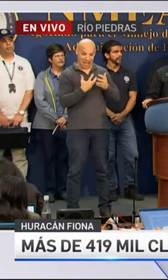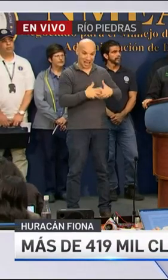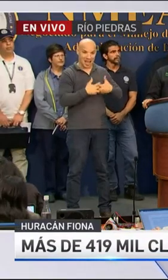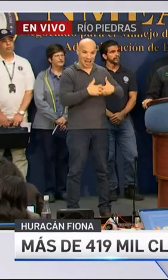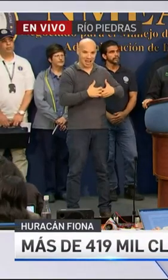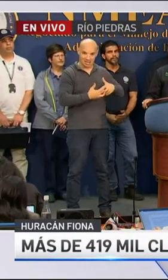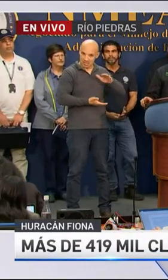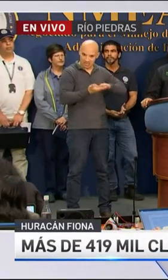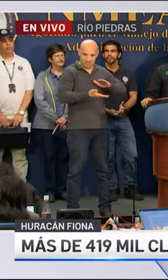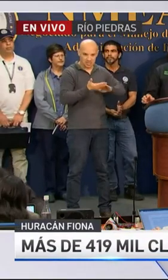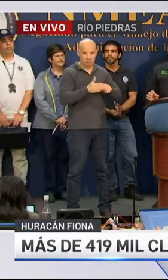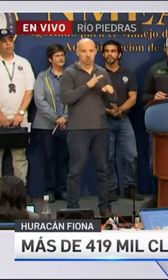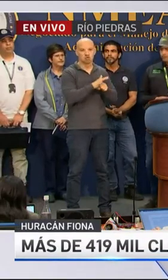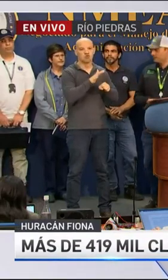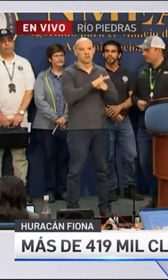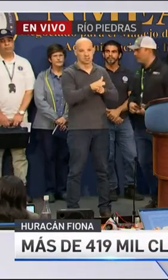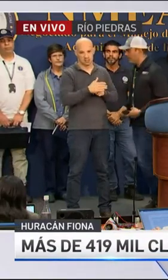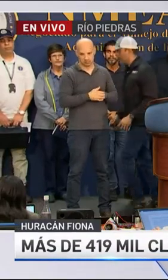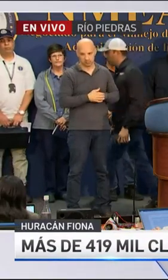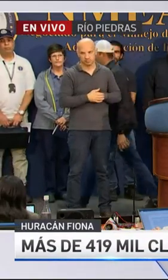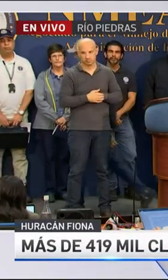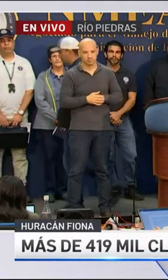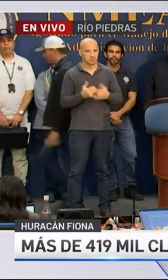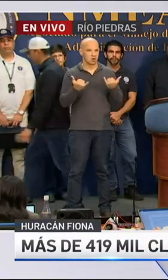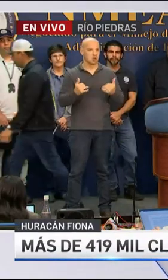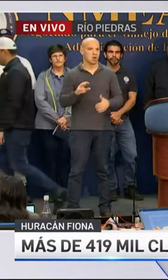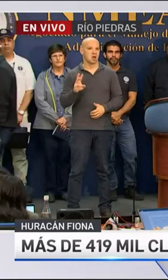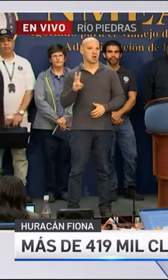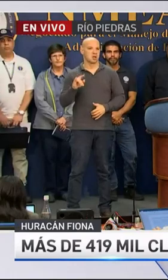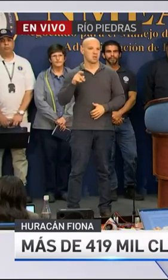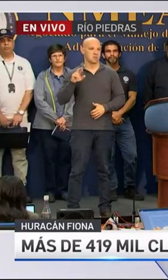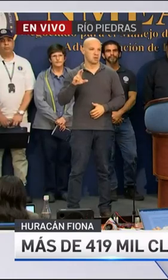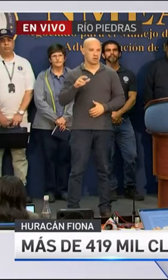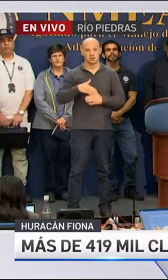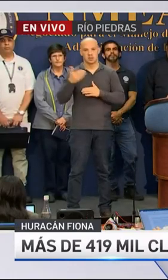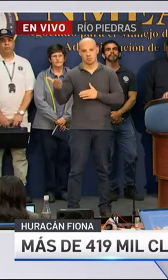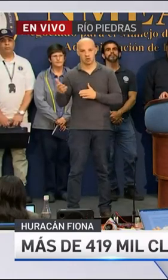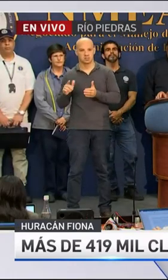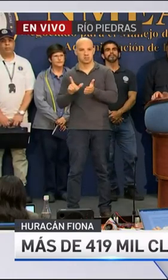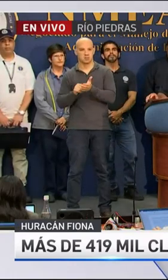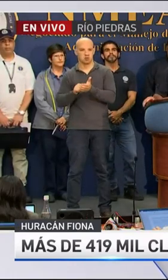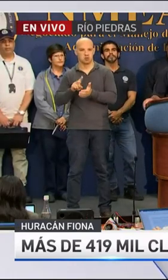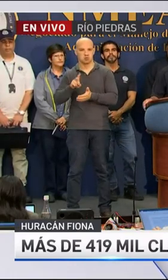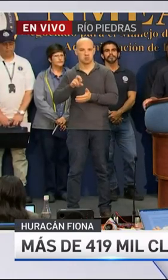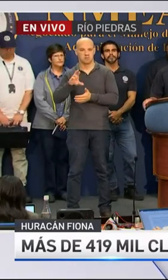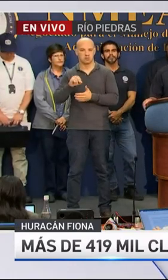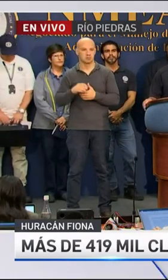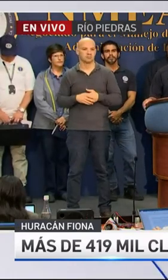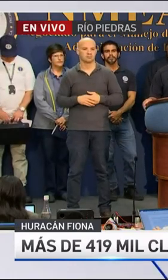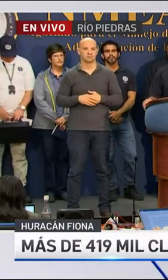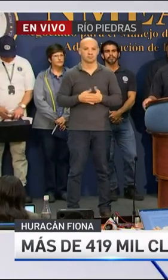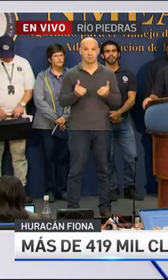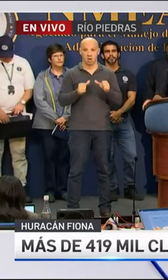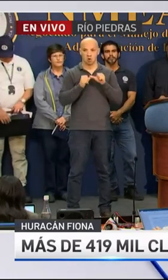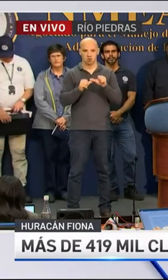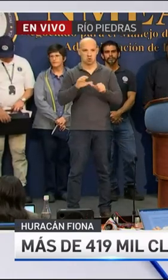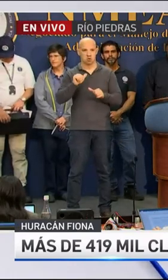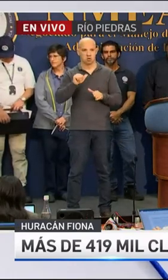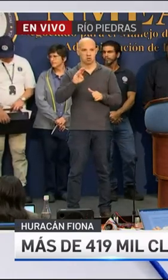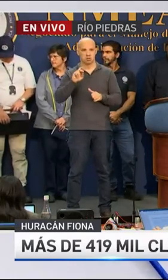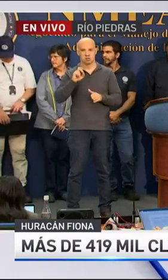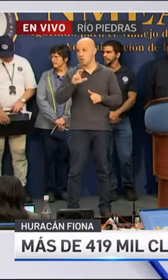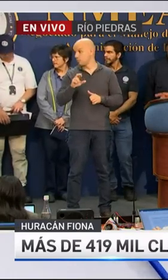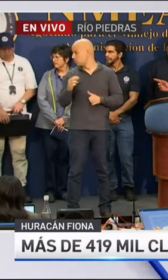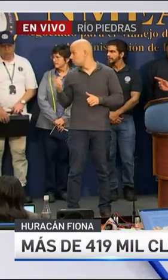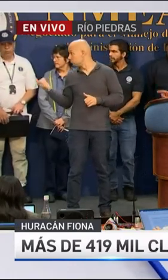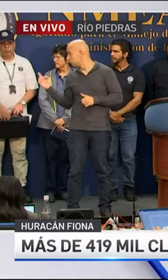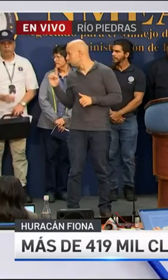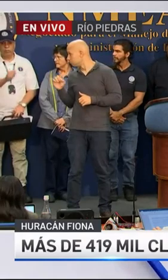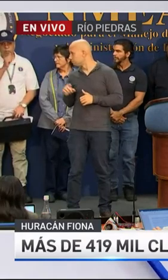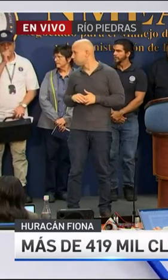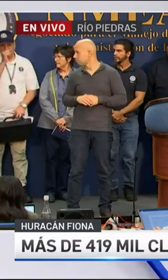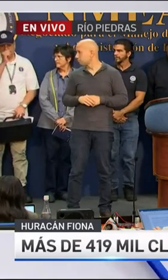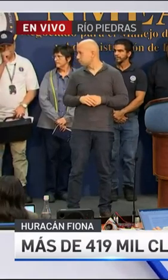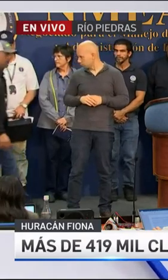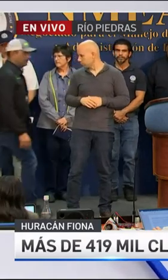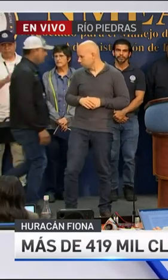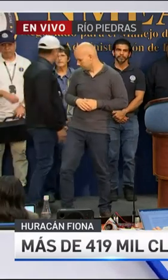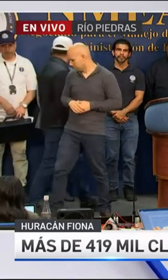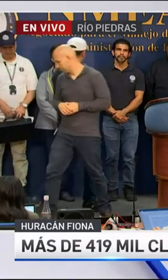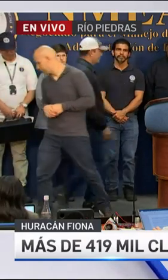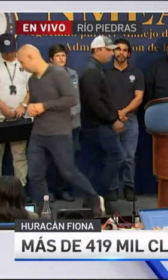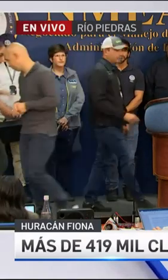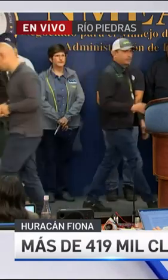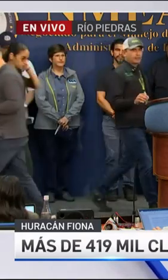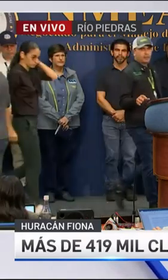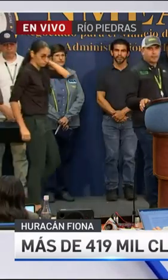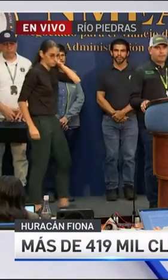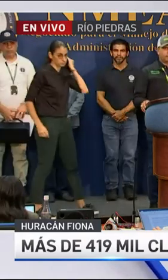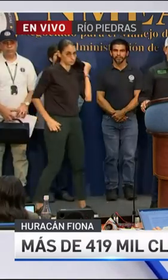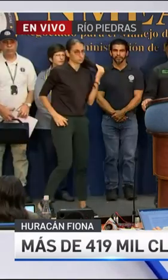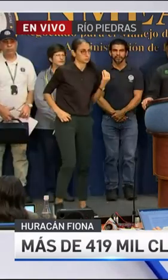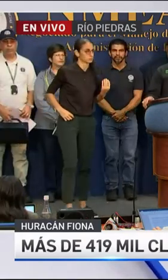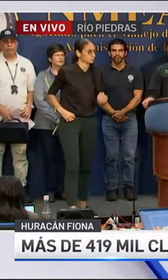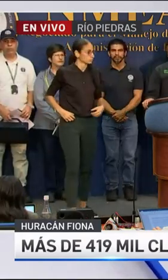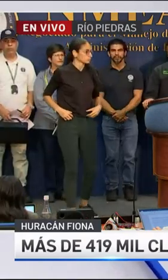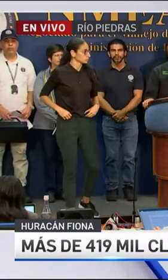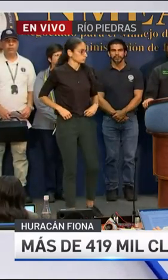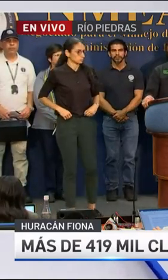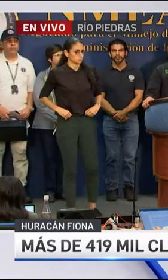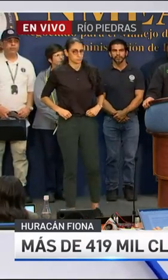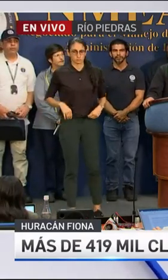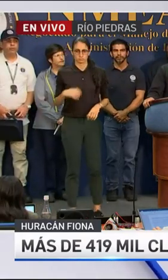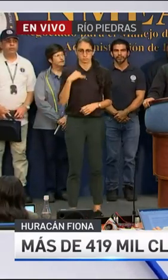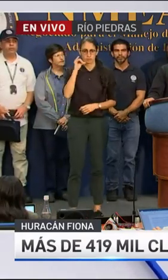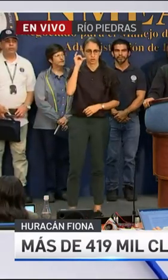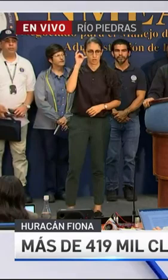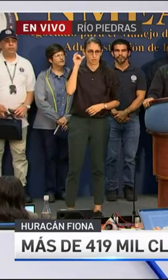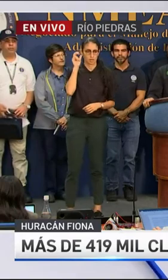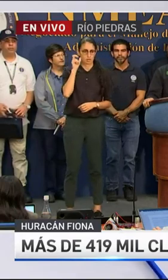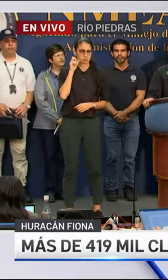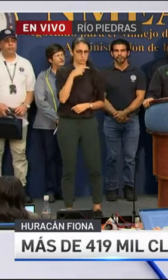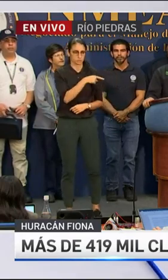SALDREMOS A LA CALLE Y REPARAR.